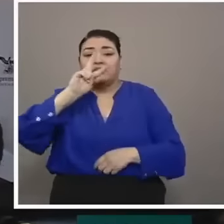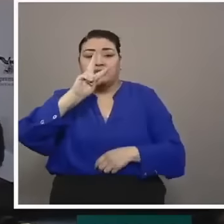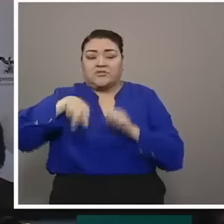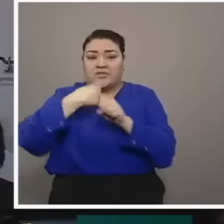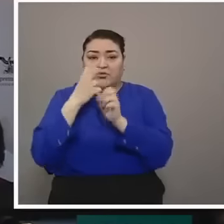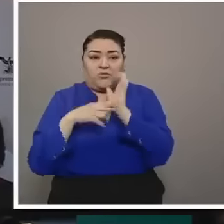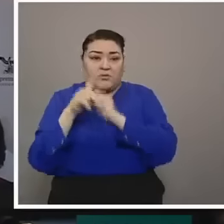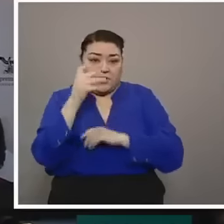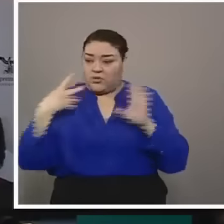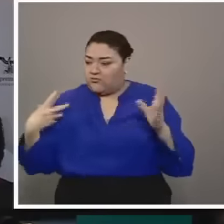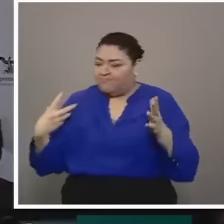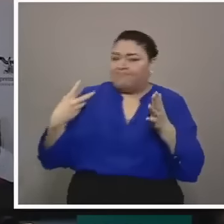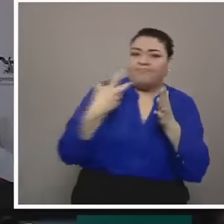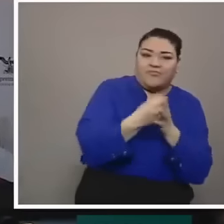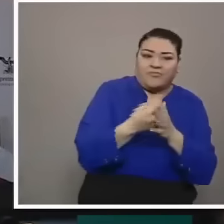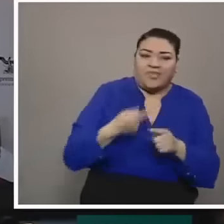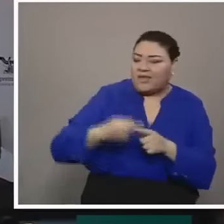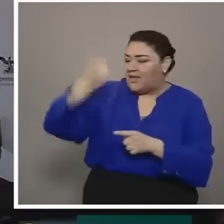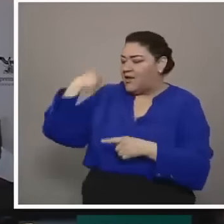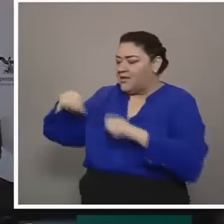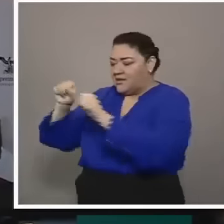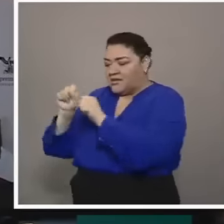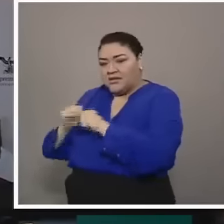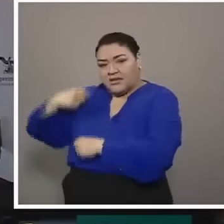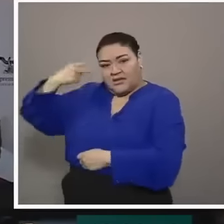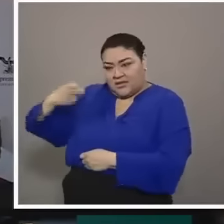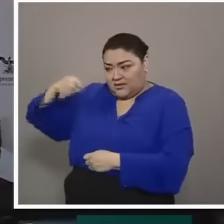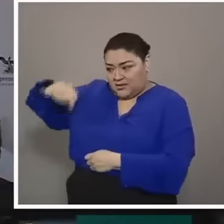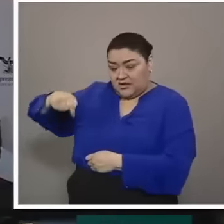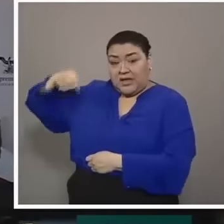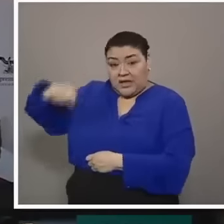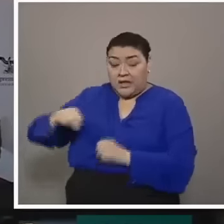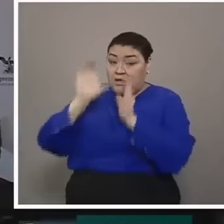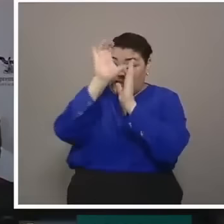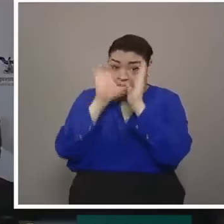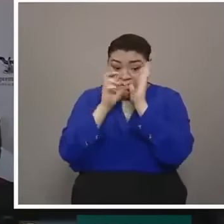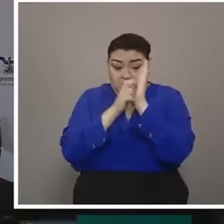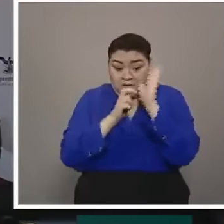por la entonces segunda sala donde a partir de la reforma constitucional en cuestión